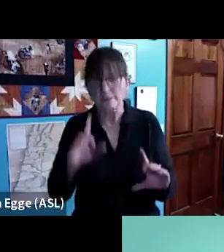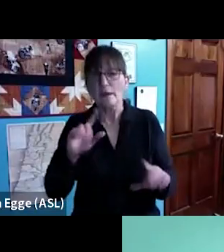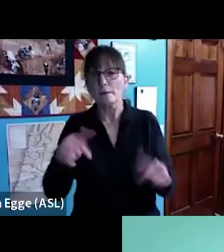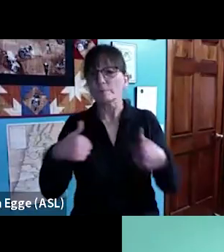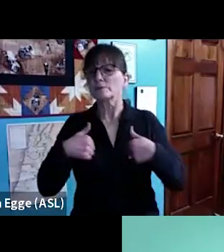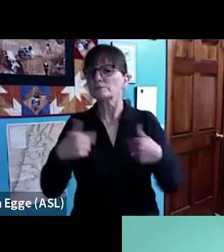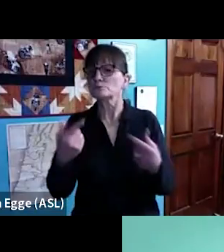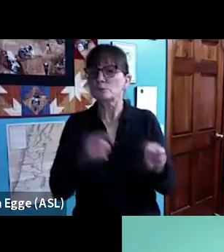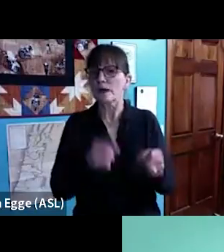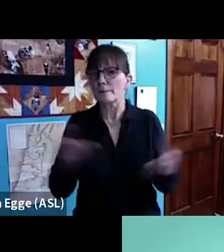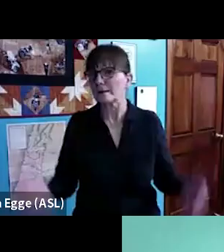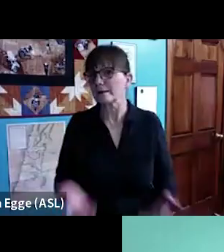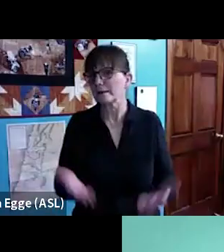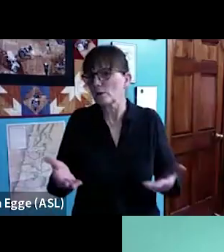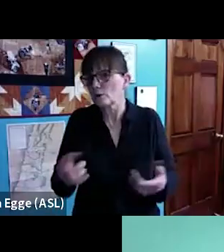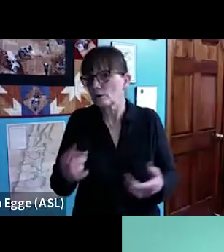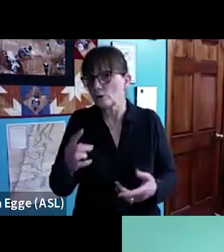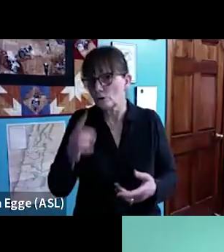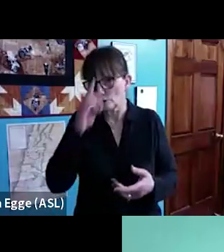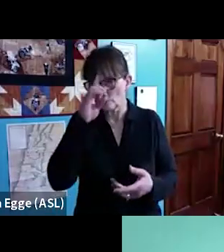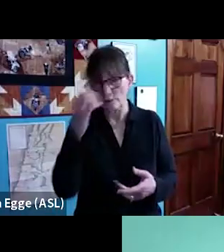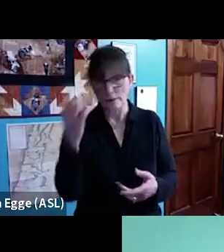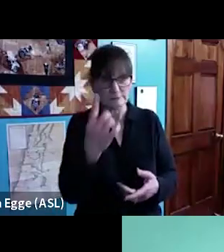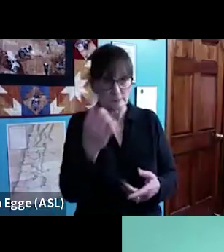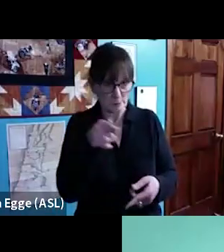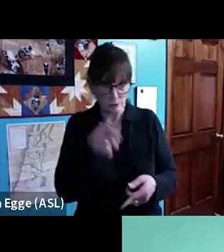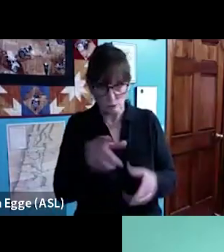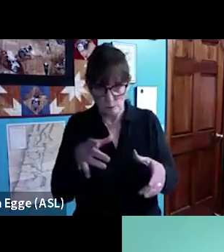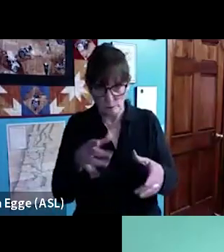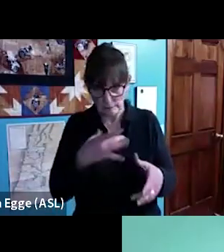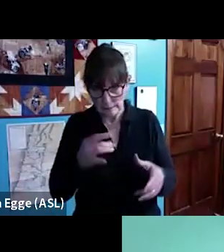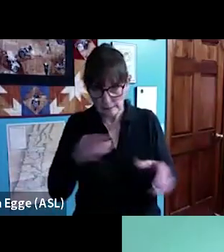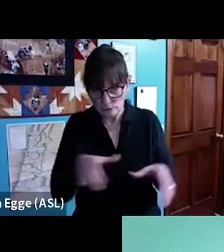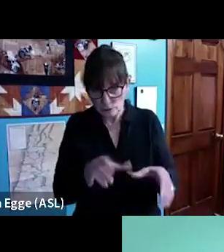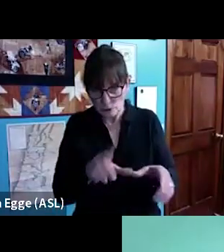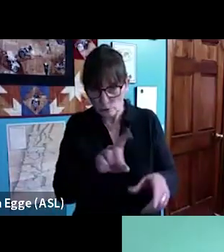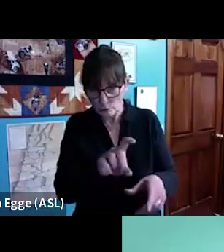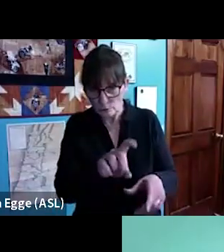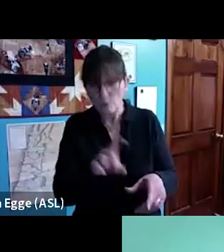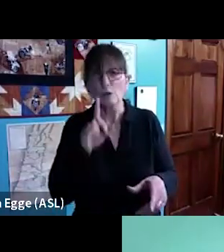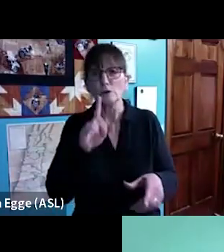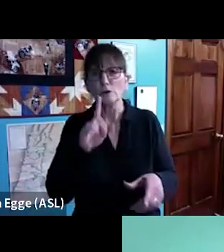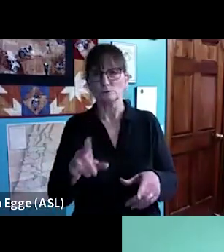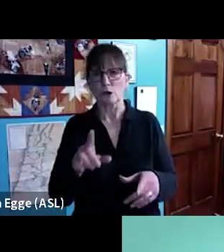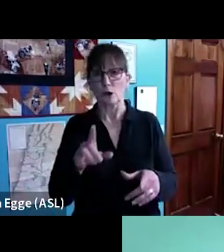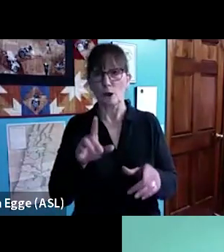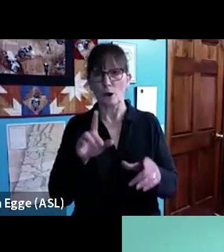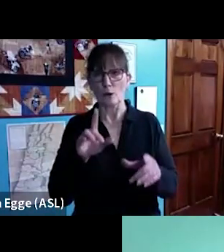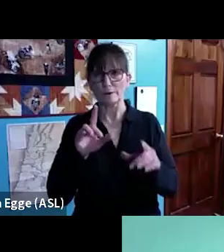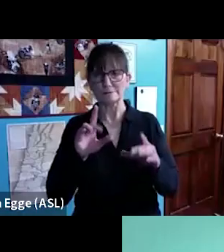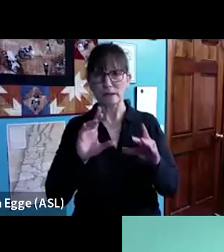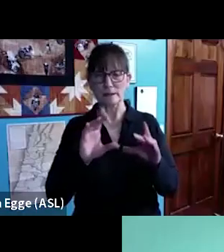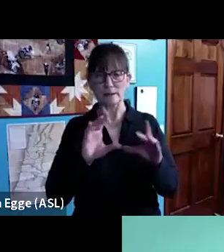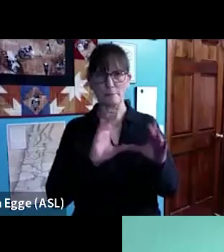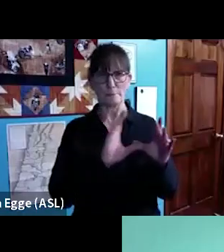que esté disponible en línea, pero tiene restricciones. Y sabemos que la Seguridad Social está buscando